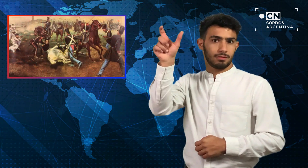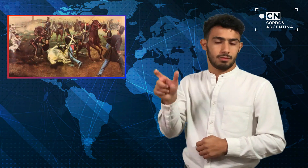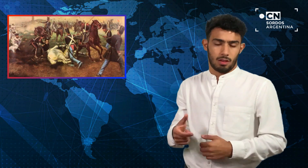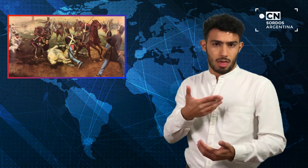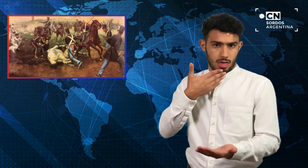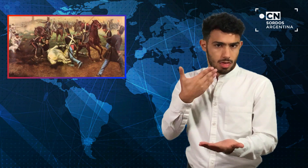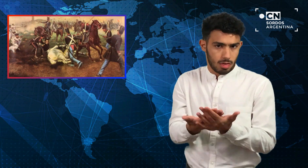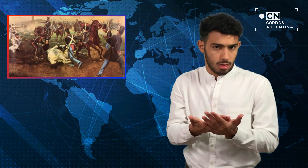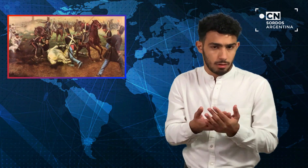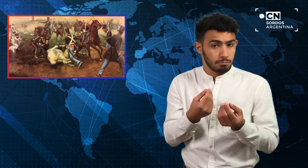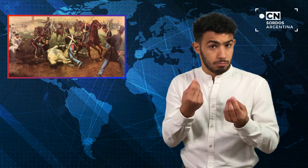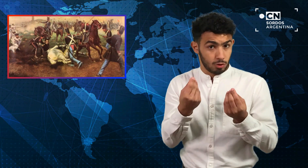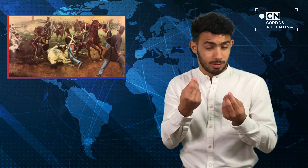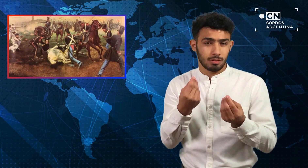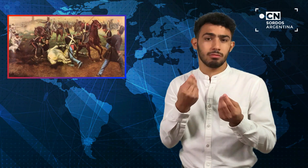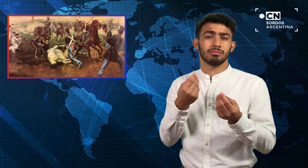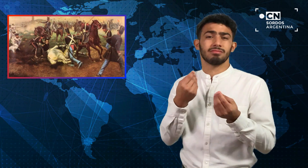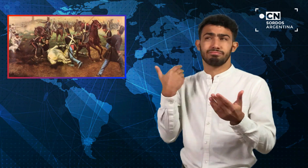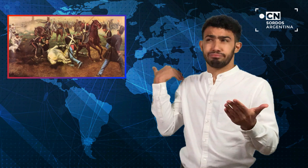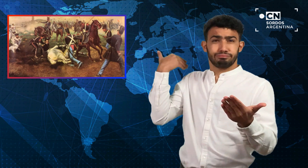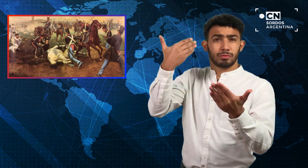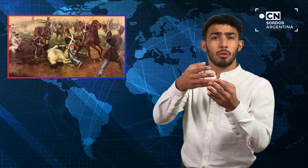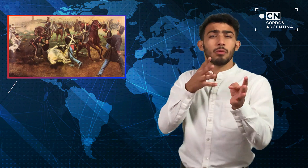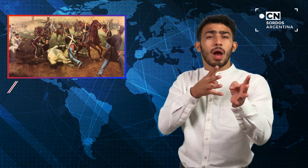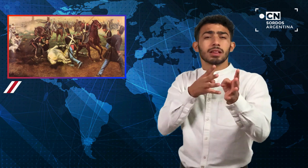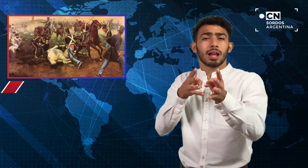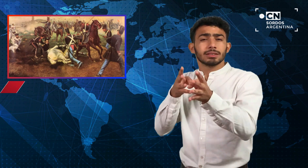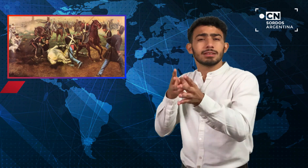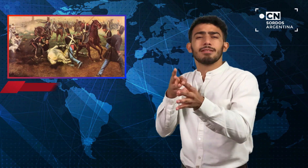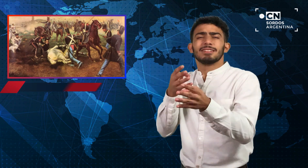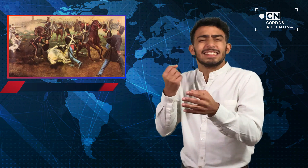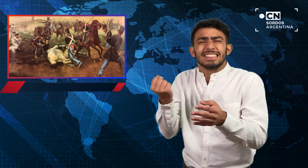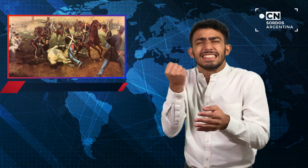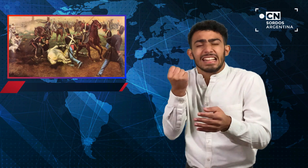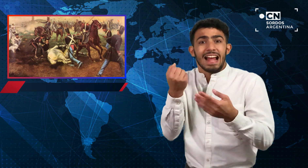San Martín, a lo largo de su carrera militar, estuvo al frente de todas las